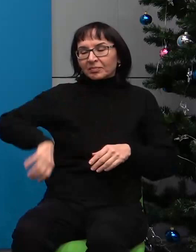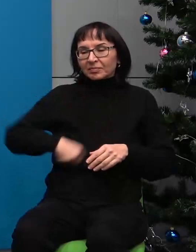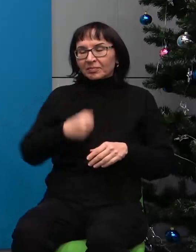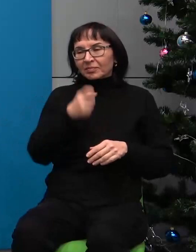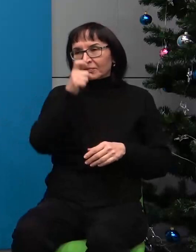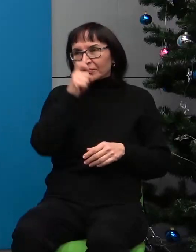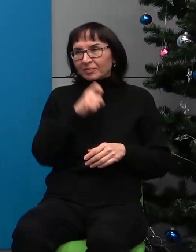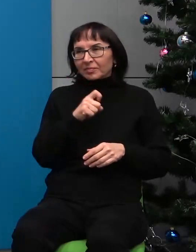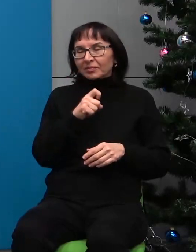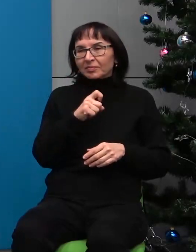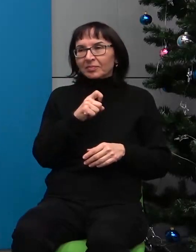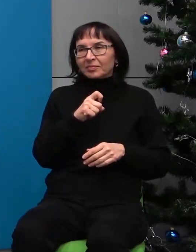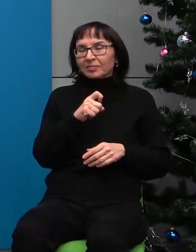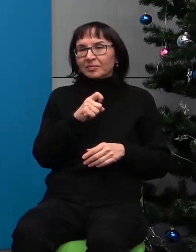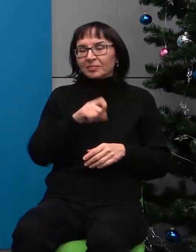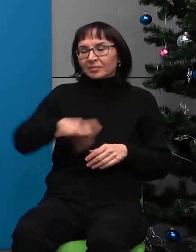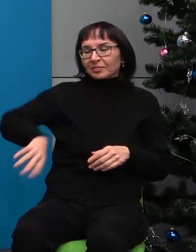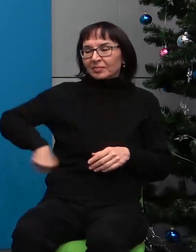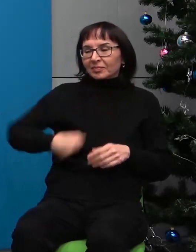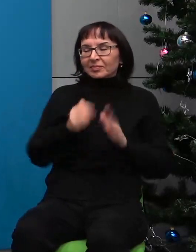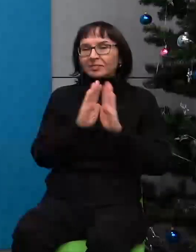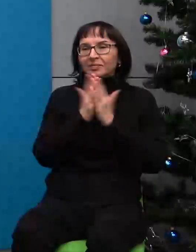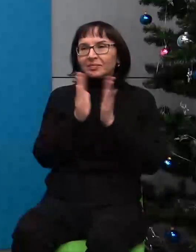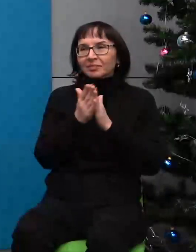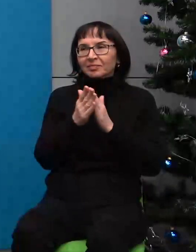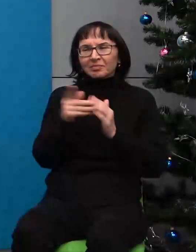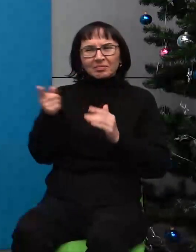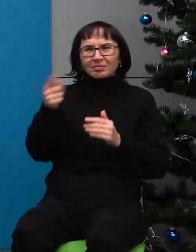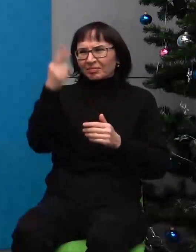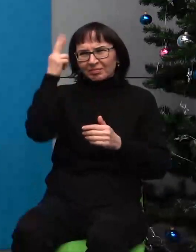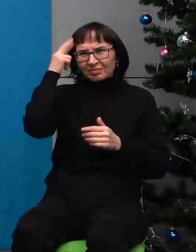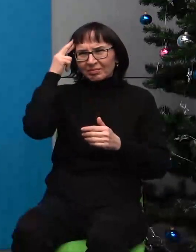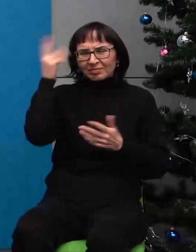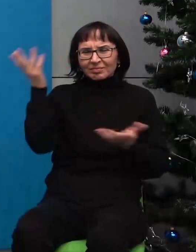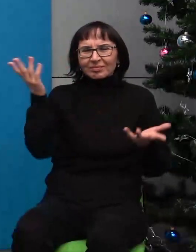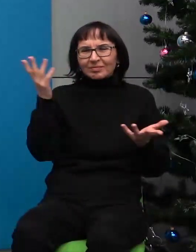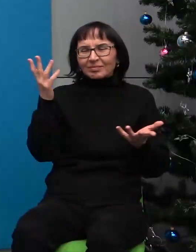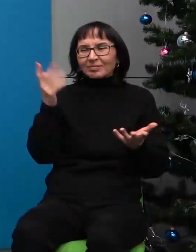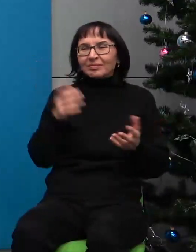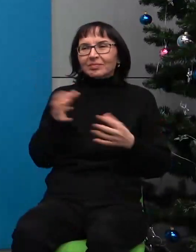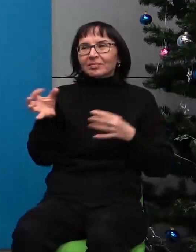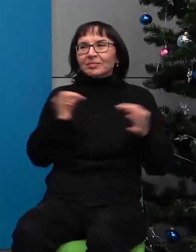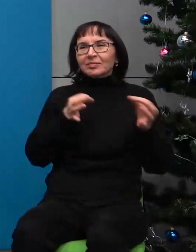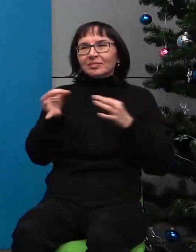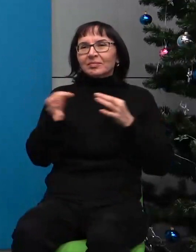Mówię, ale ukradł ci książkę. Także to są takie historie, które po prostu czynią...